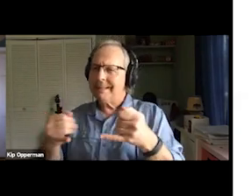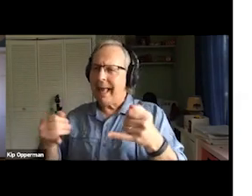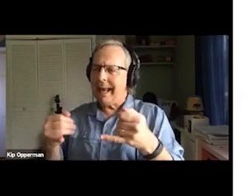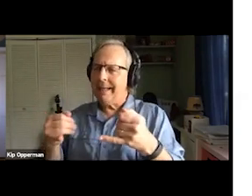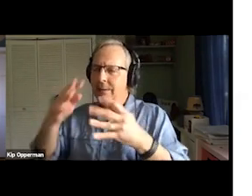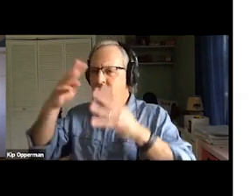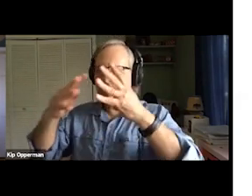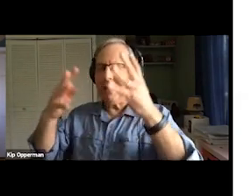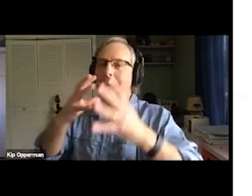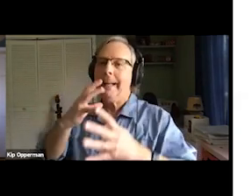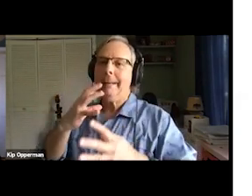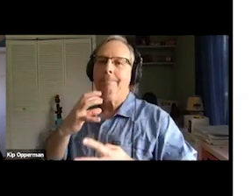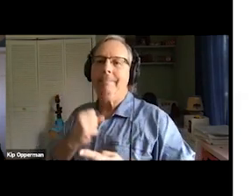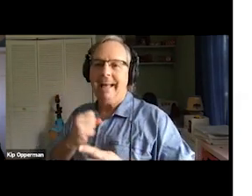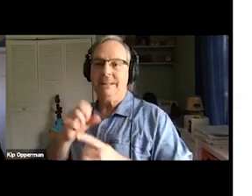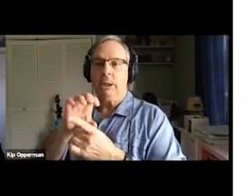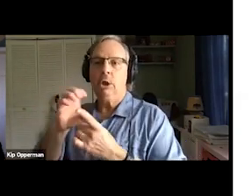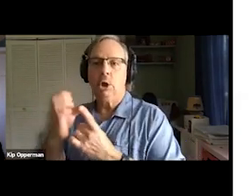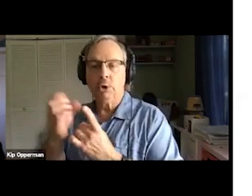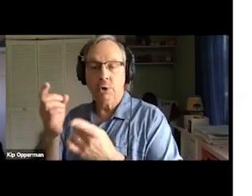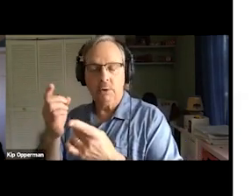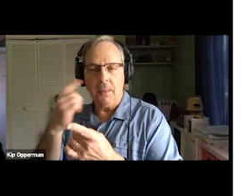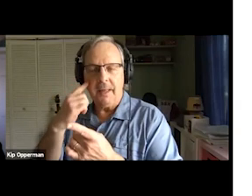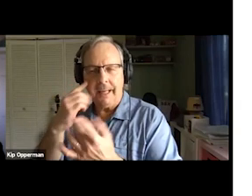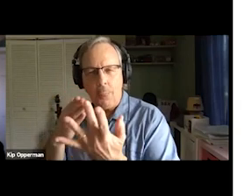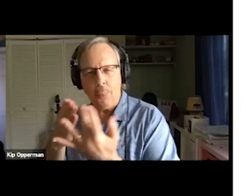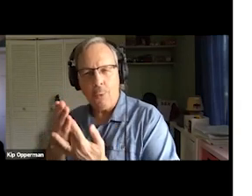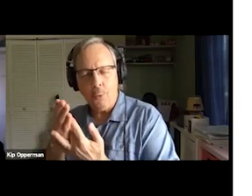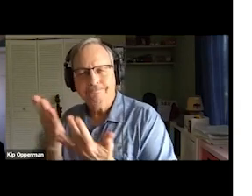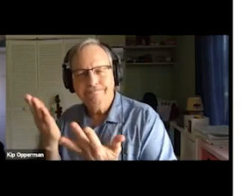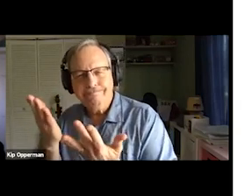para todos, así que pensar en cómo hacer eso.